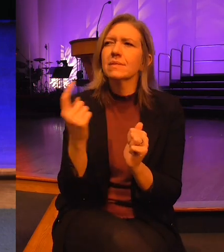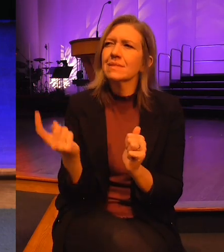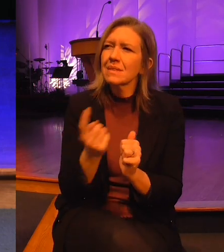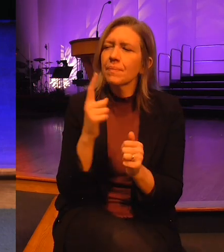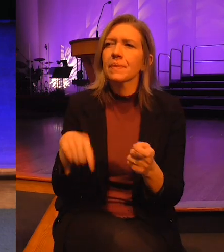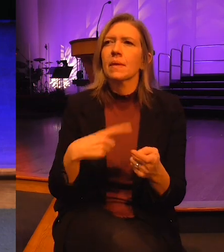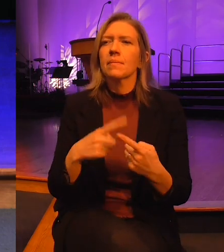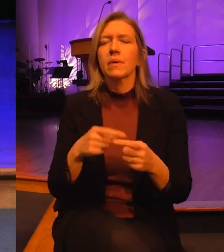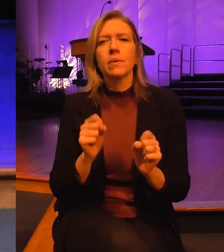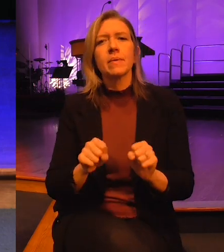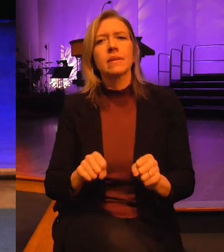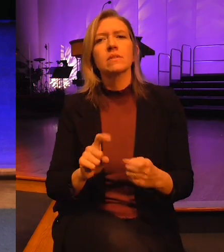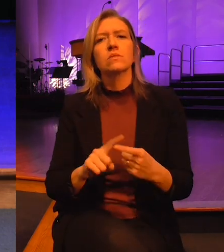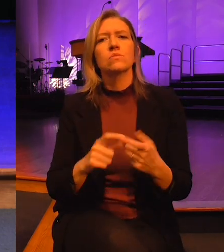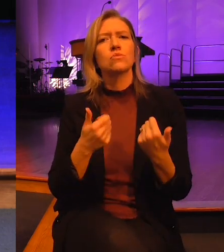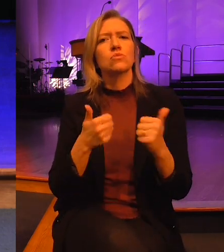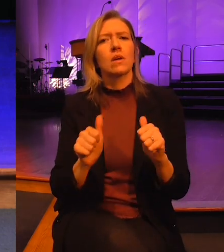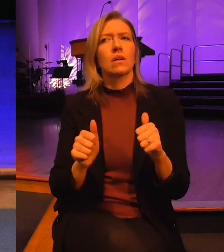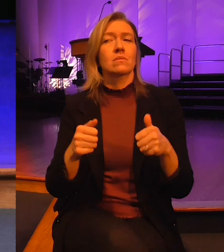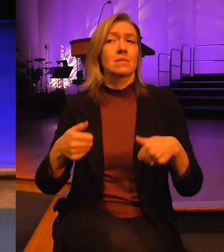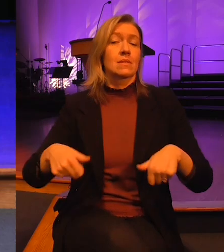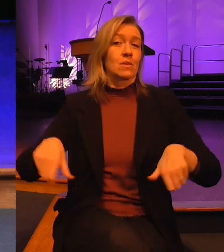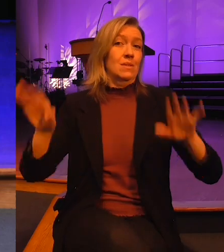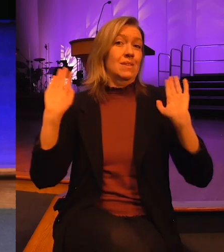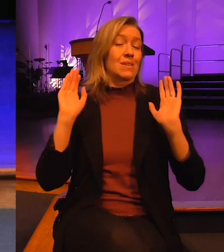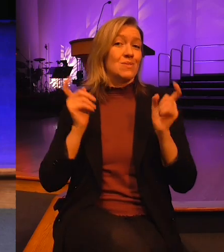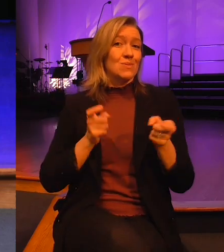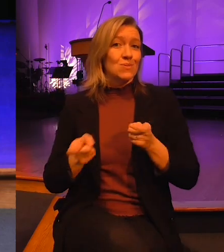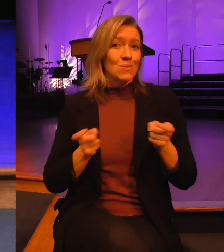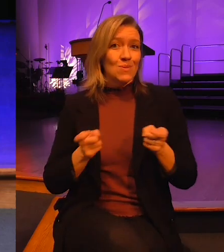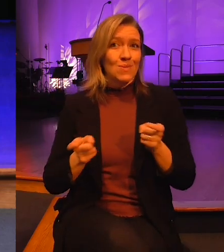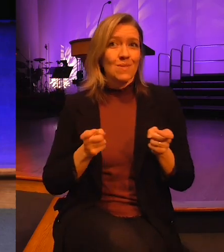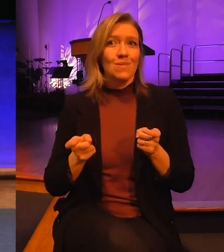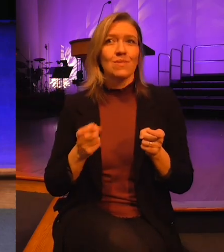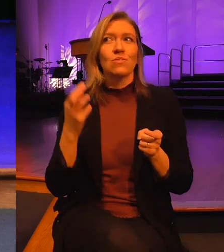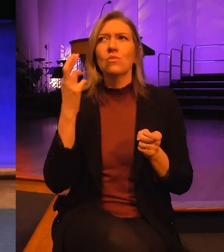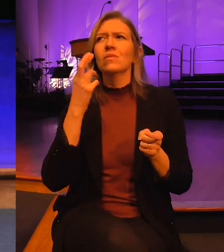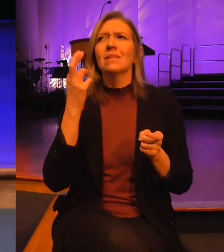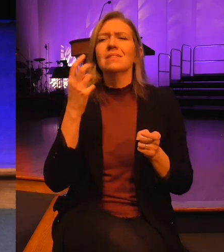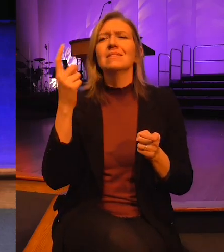Liberar el Control y darme cuenta de que puede haber algo más inteligente ahí fuera. de lo que soy